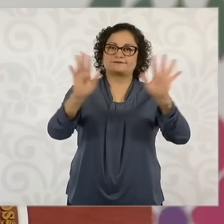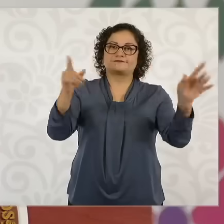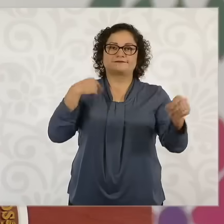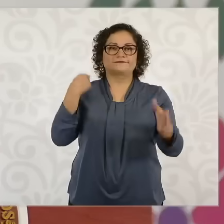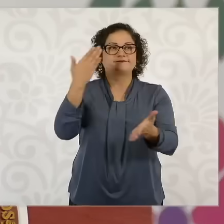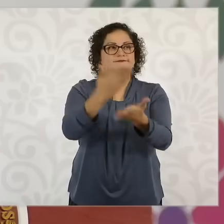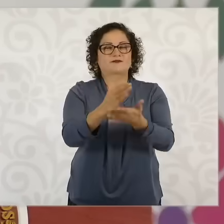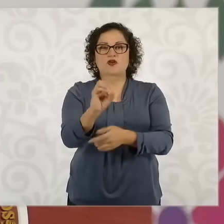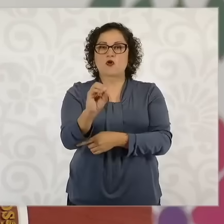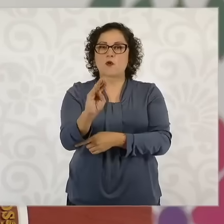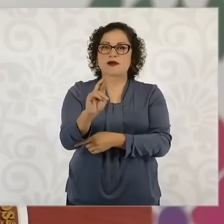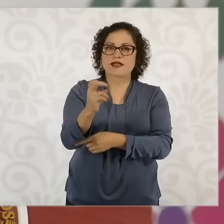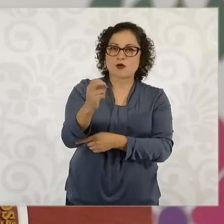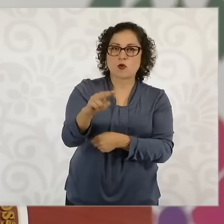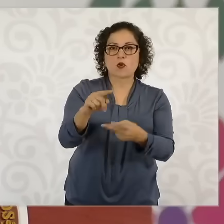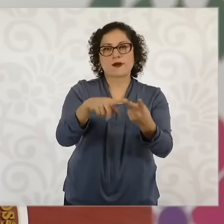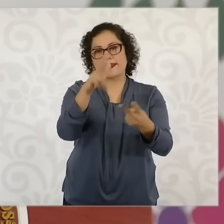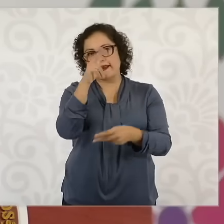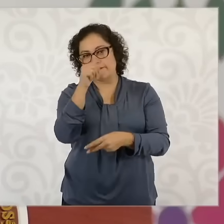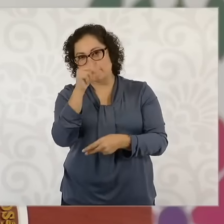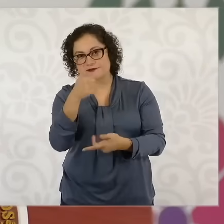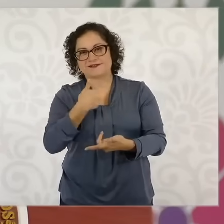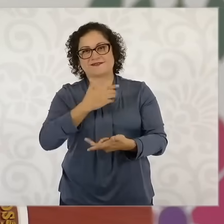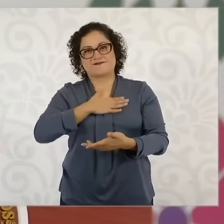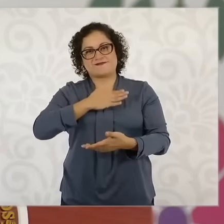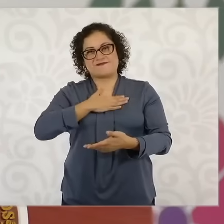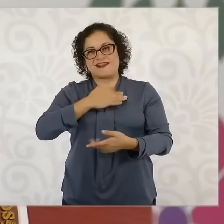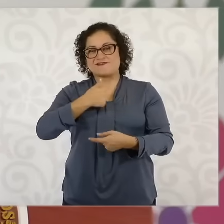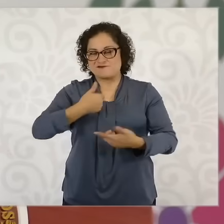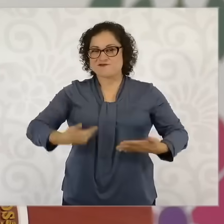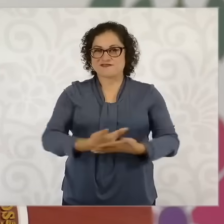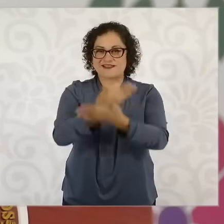Hermosillo. Ahora sí que seríamos con mis paisanos, ¿no? Sonora. Sin embargo,